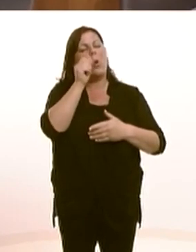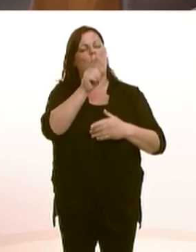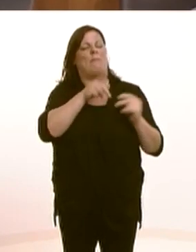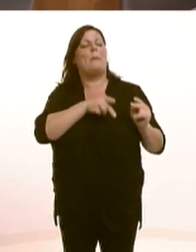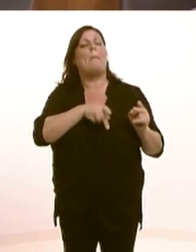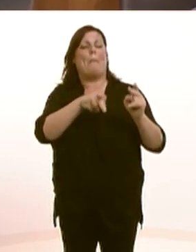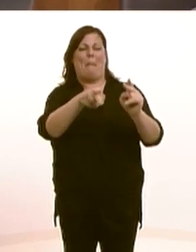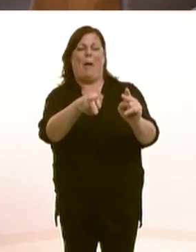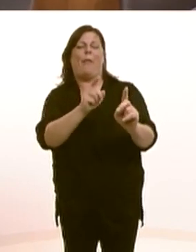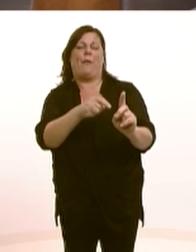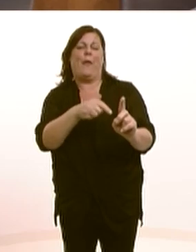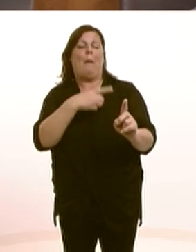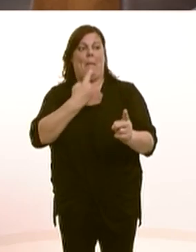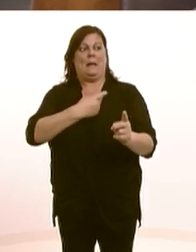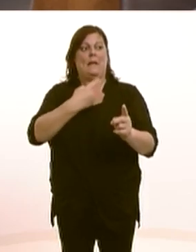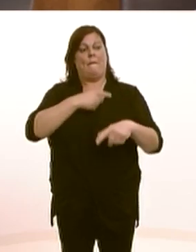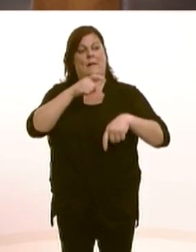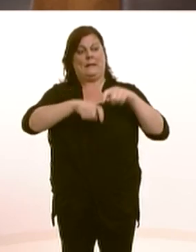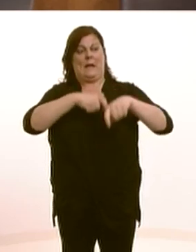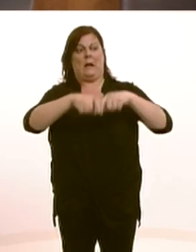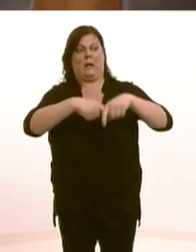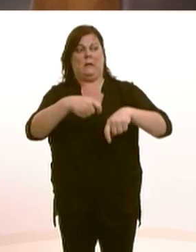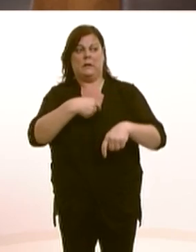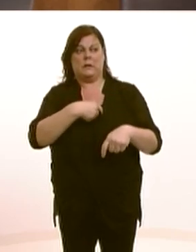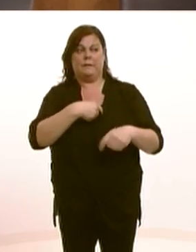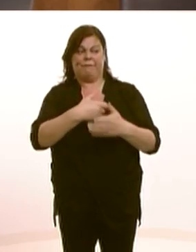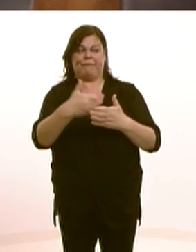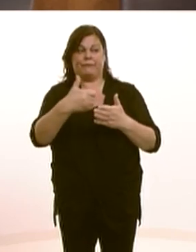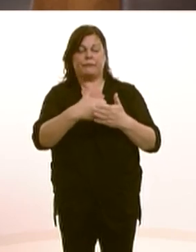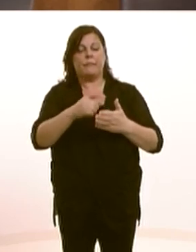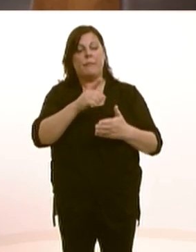bod yna ar y beic sawl gwaithóywír ffaith bod pobl yn cerdded ar lwybr y beiciau.